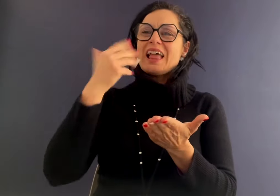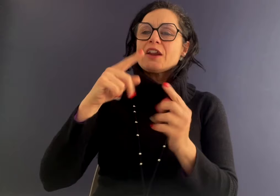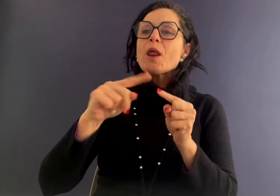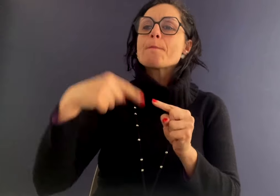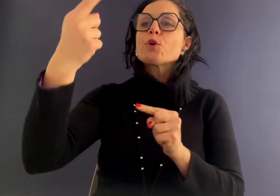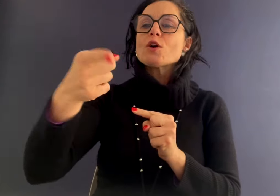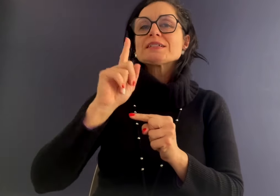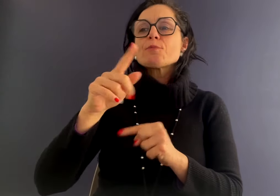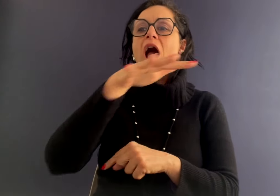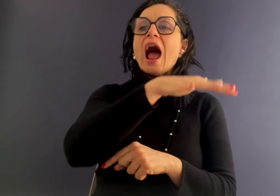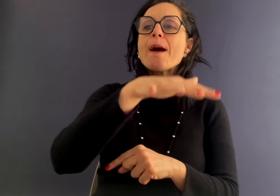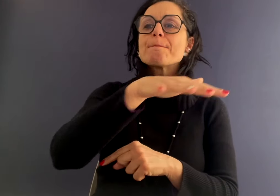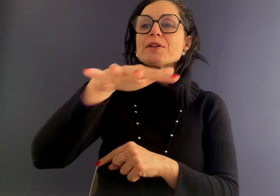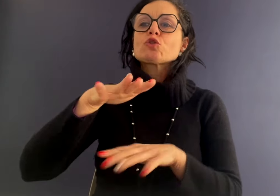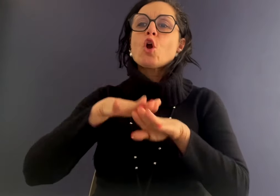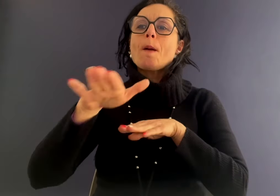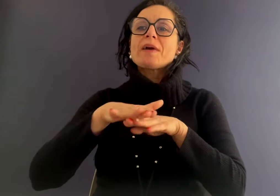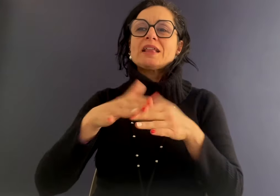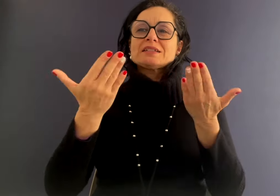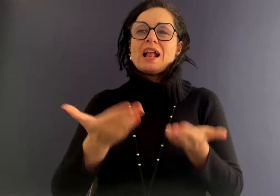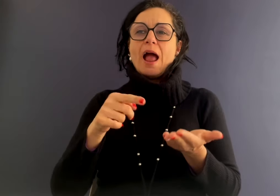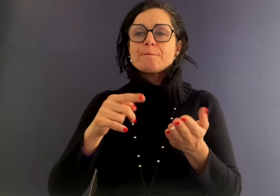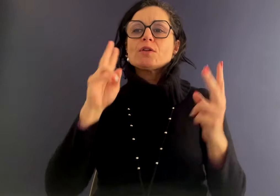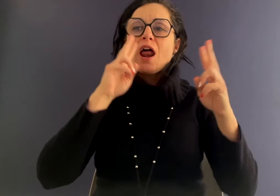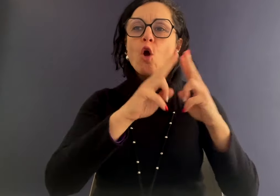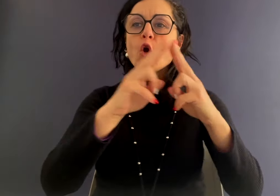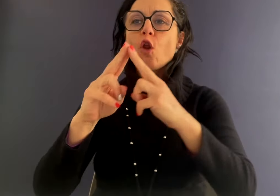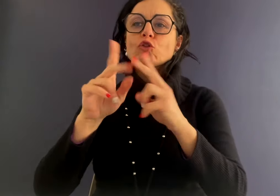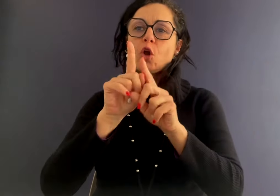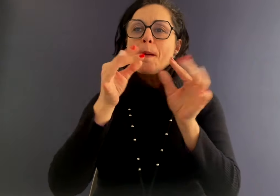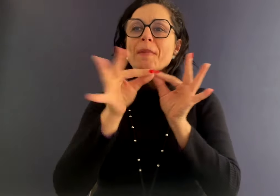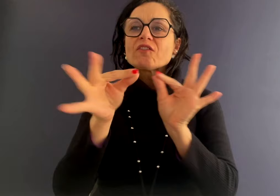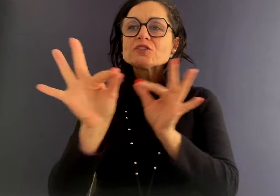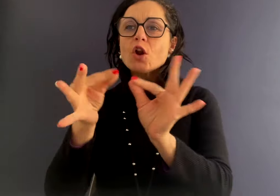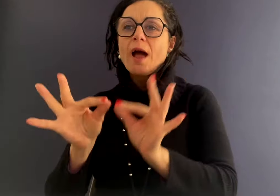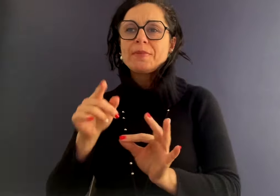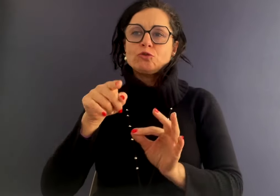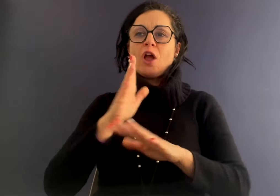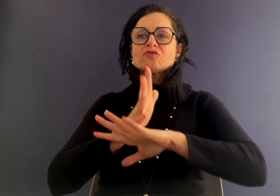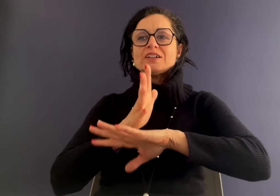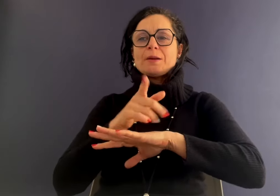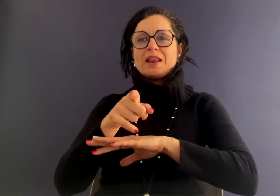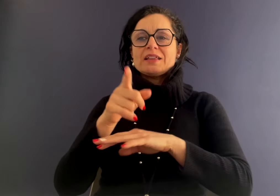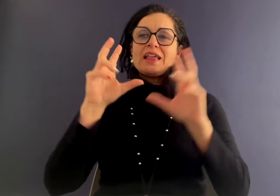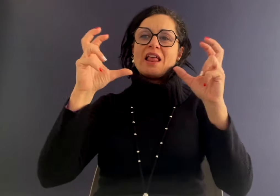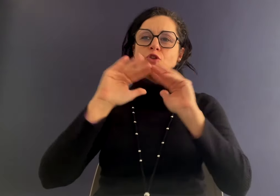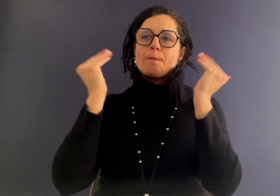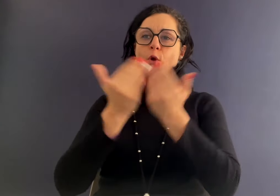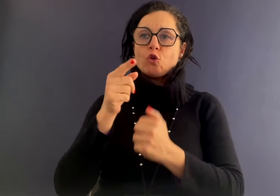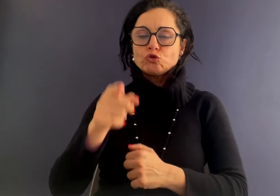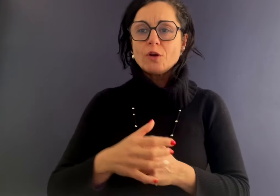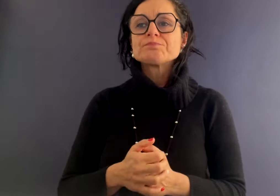che abbiamo sottolineato con le aree competenti.